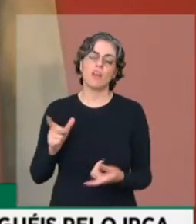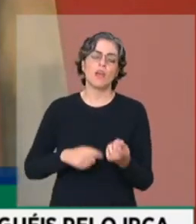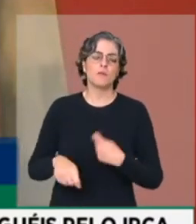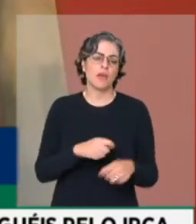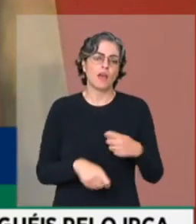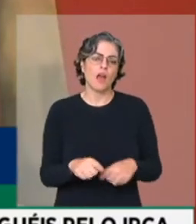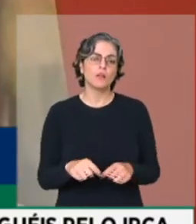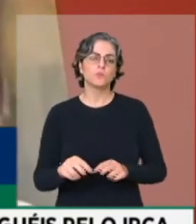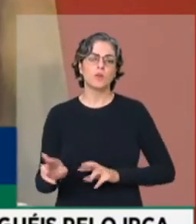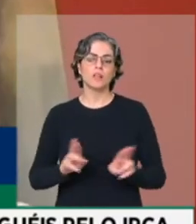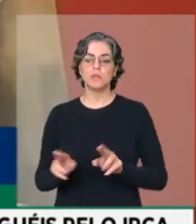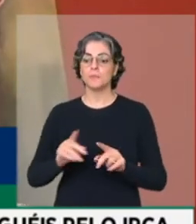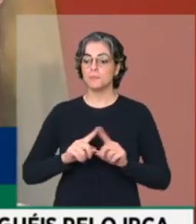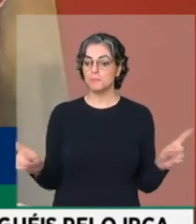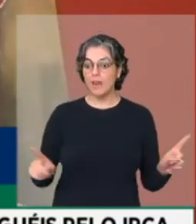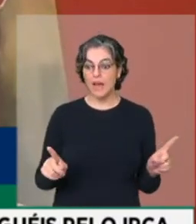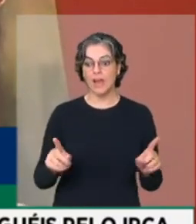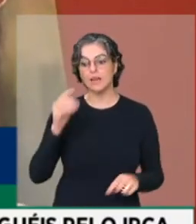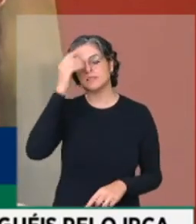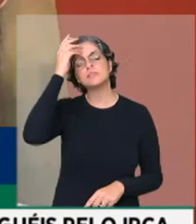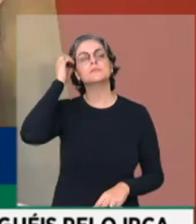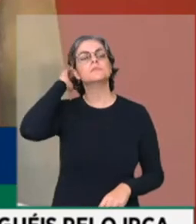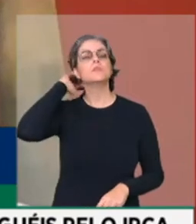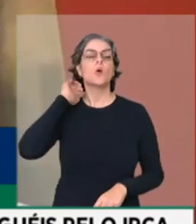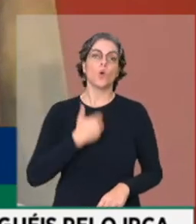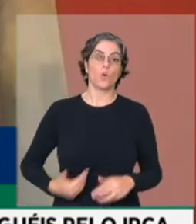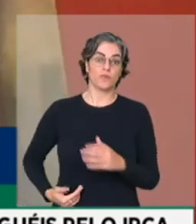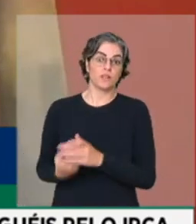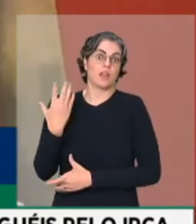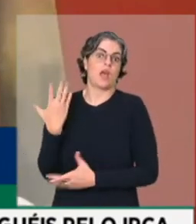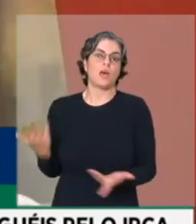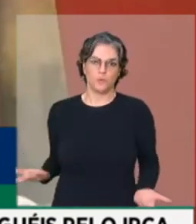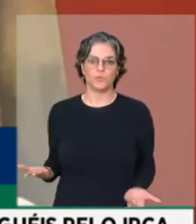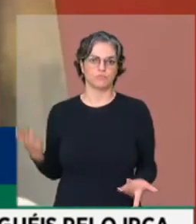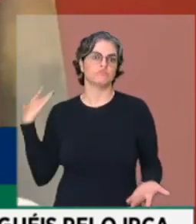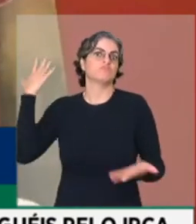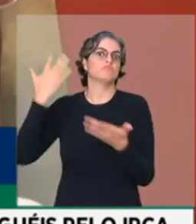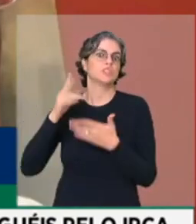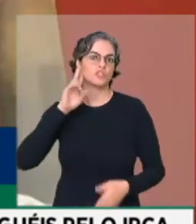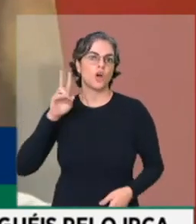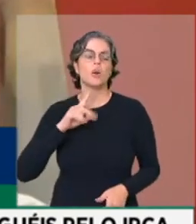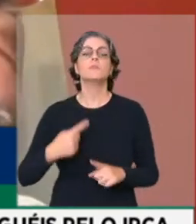EXISTE RELAÇÃO DE MERCADO MAS... MAS SURGIU AO LONGO DA HISTÓRIA PARA REGULAR... E DIMINUIR E ENFRENTAR AS